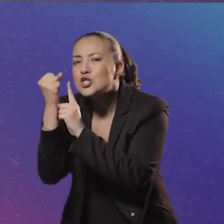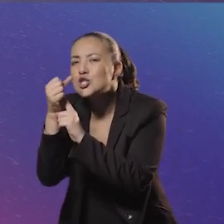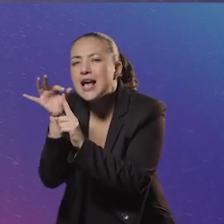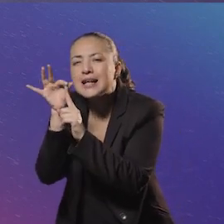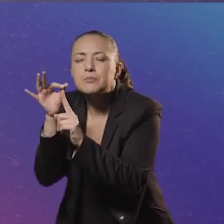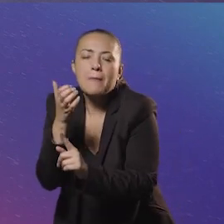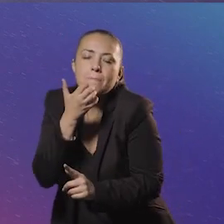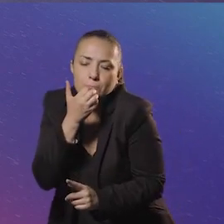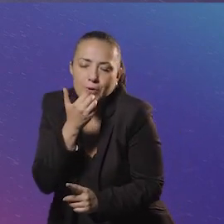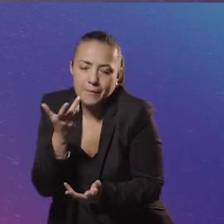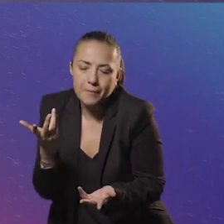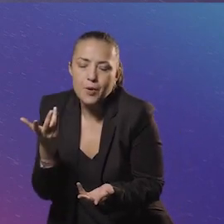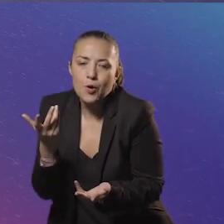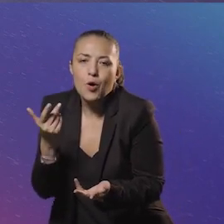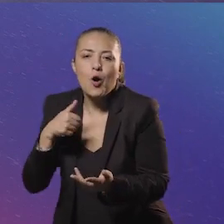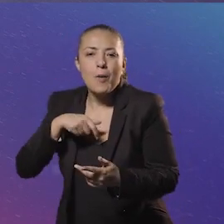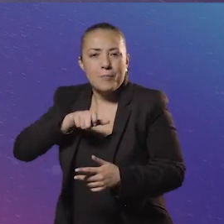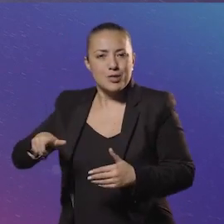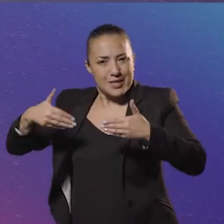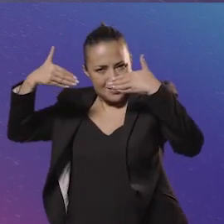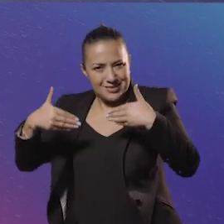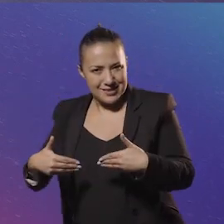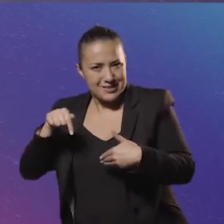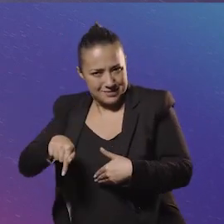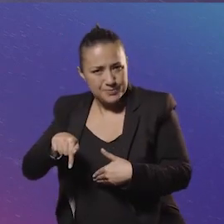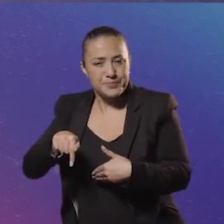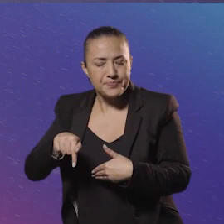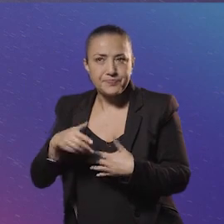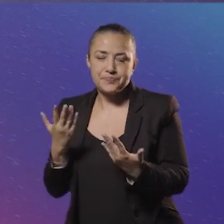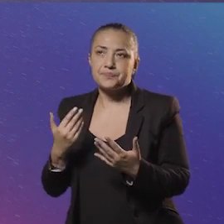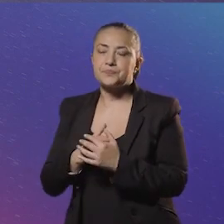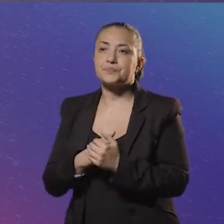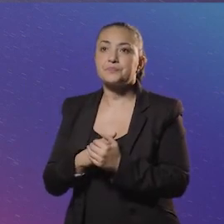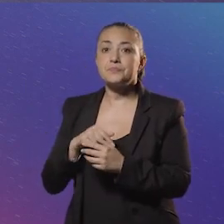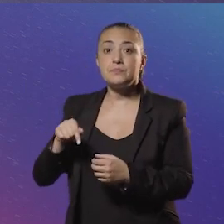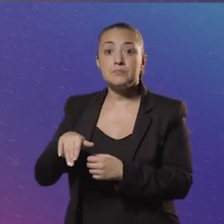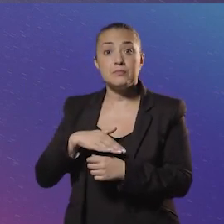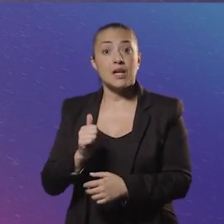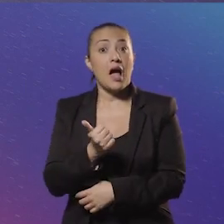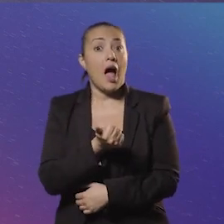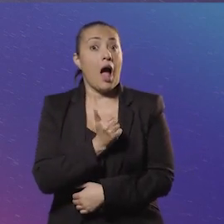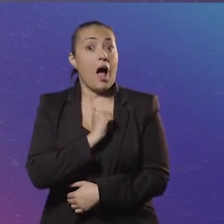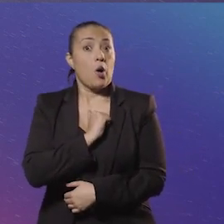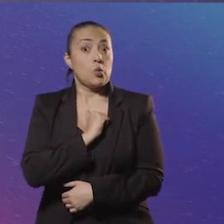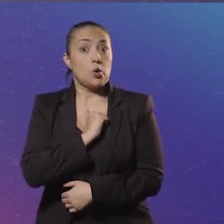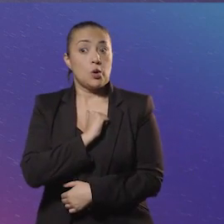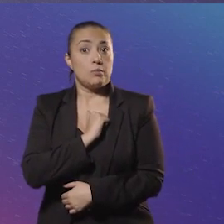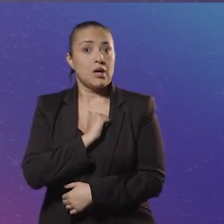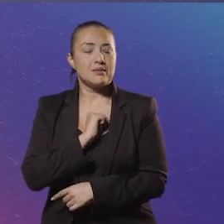sobre todo como en el caso de discapacidad, la autonomía es otro nivel